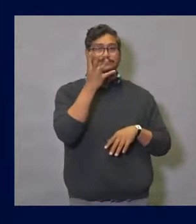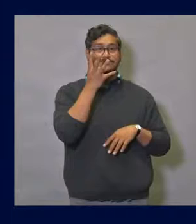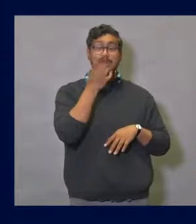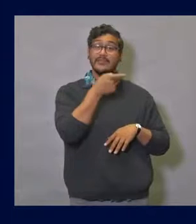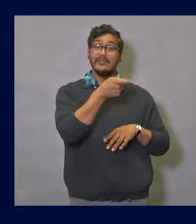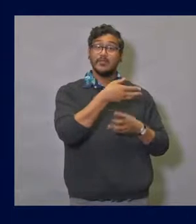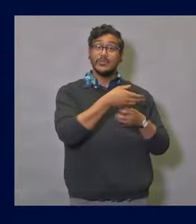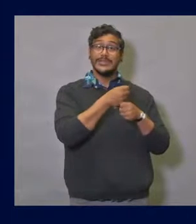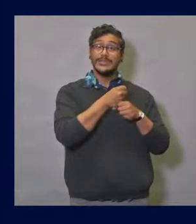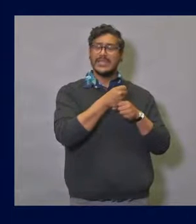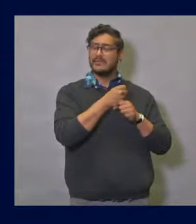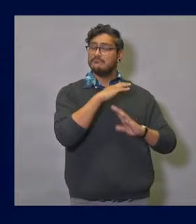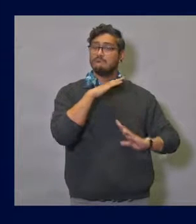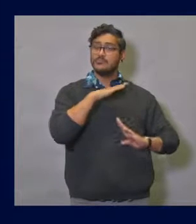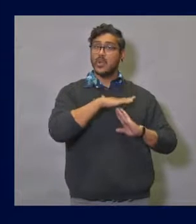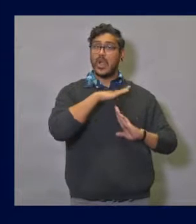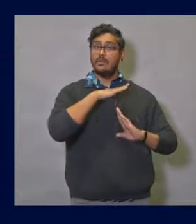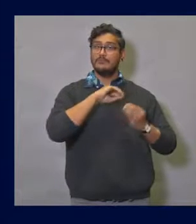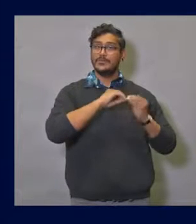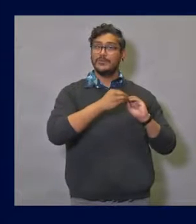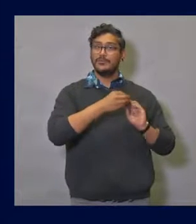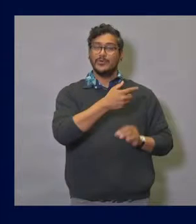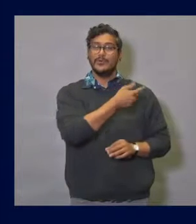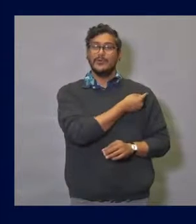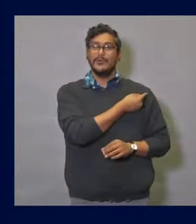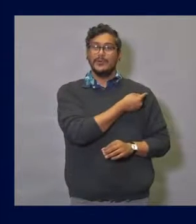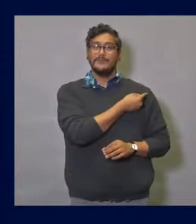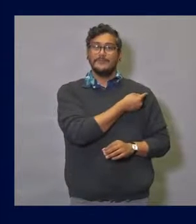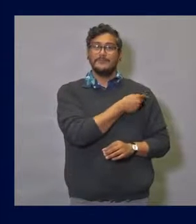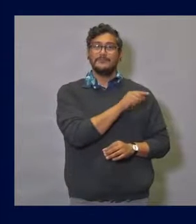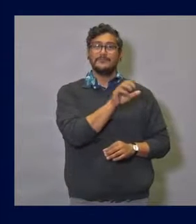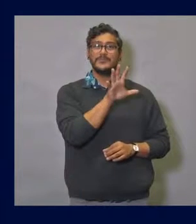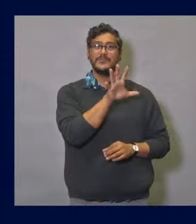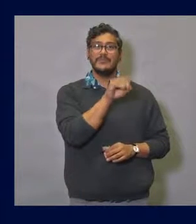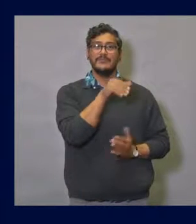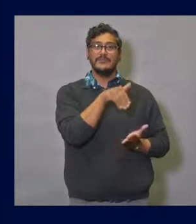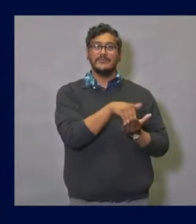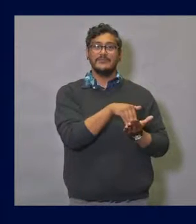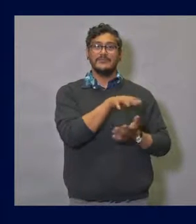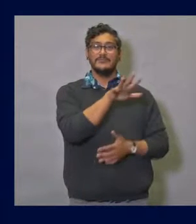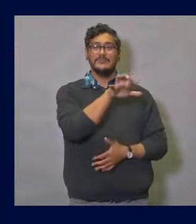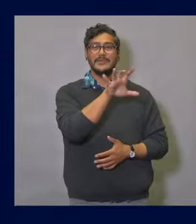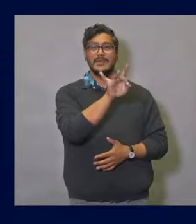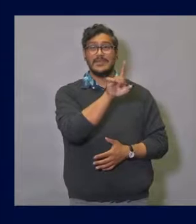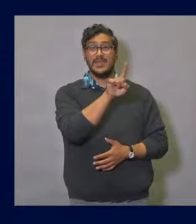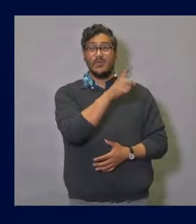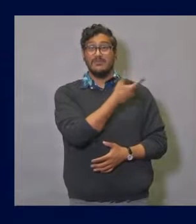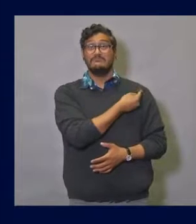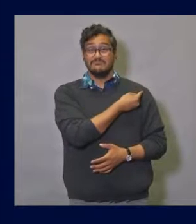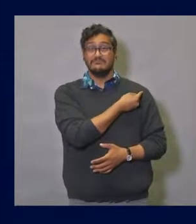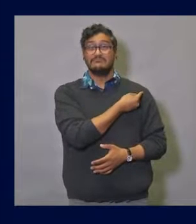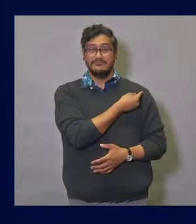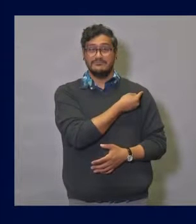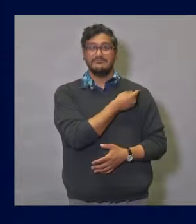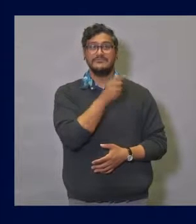SECTOR QUE RECIBIÓ LA MAYOR